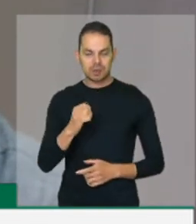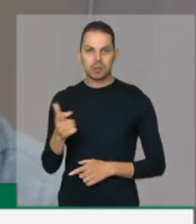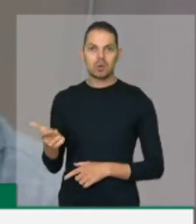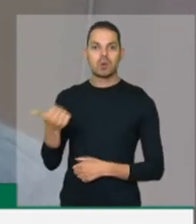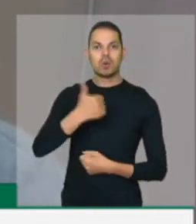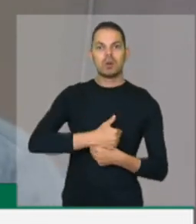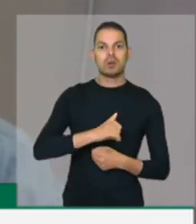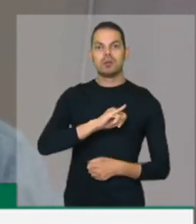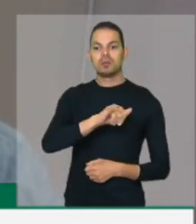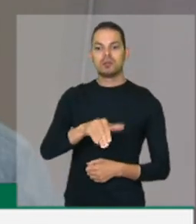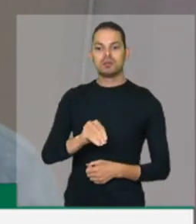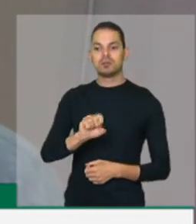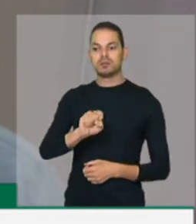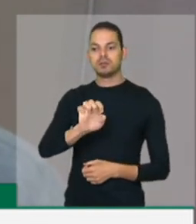MICROFONE NO SISTEMA. JÁ LHE CHAMO DE VOLTA. DEPUTADO JOSÉ